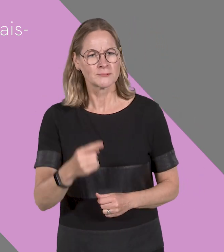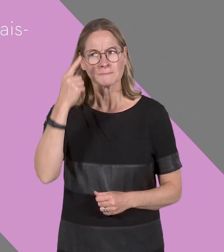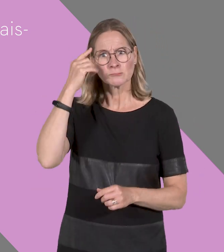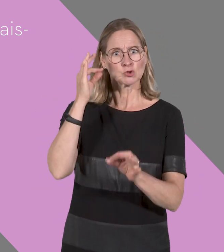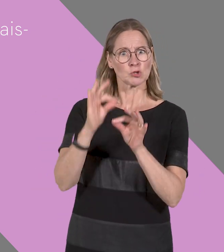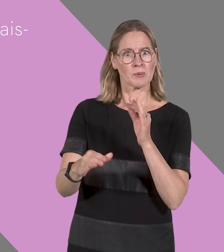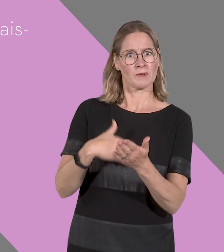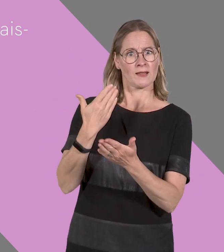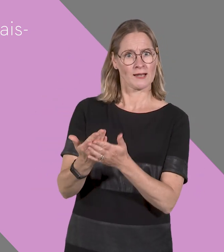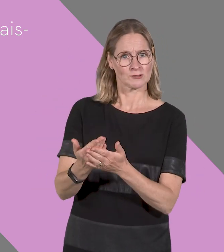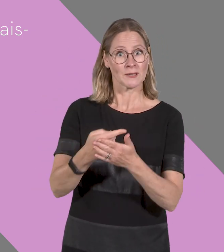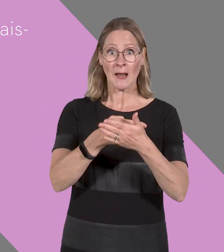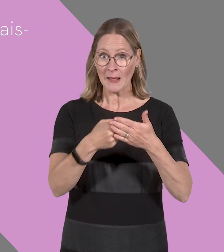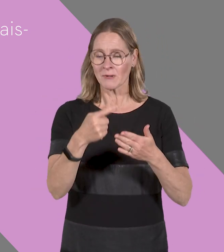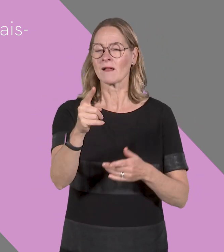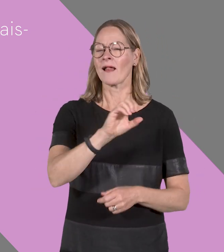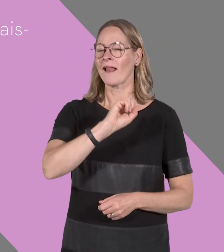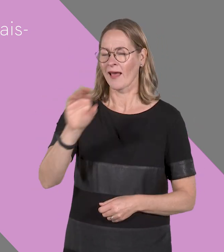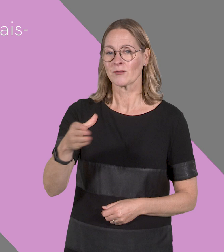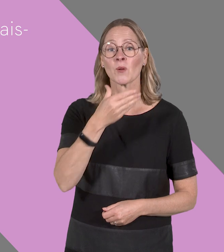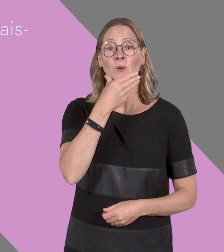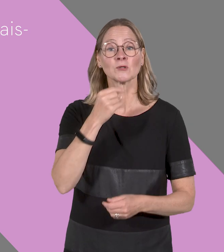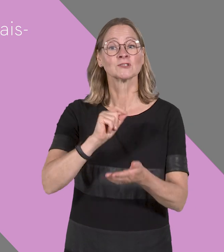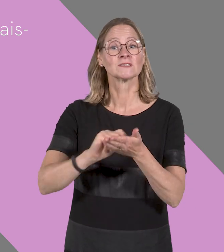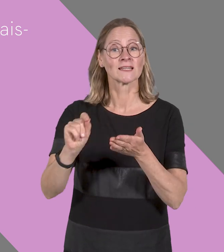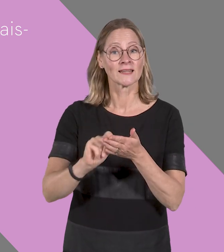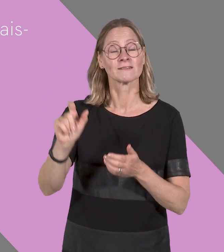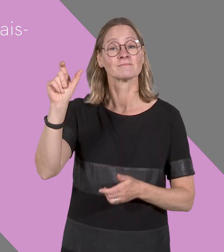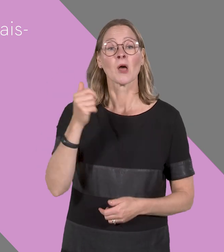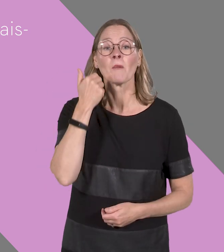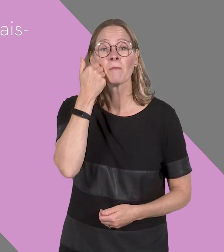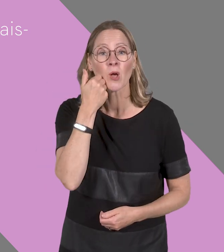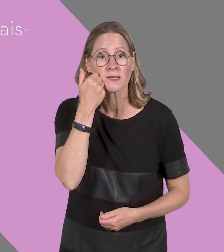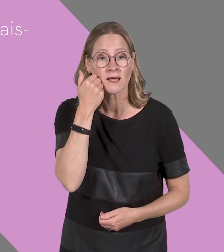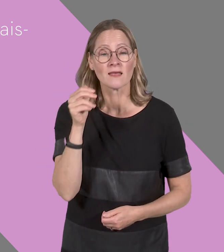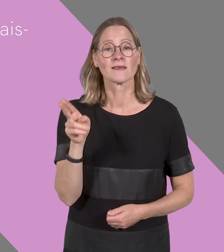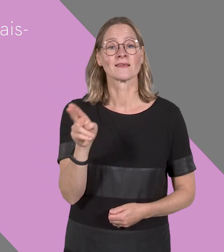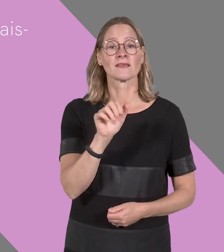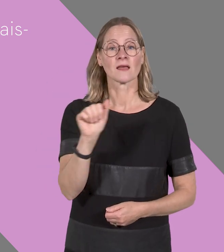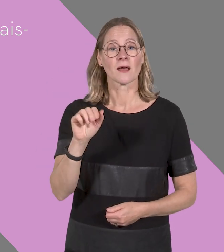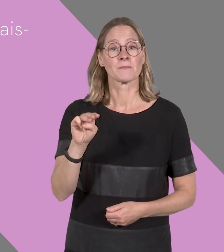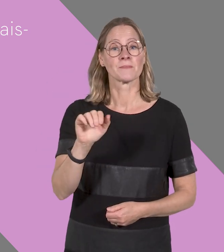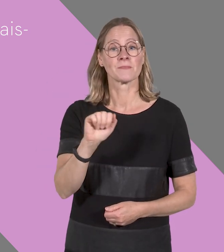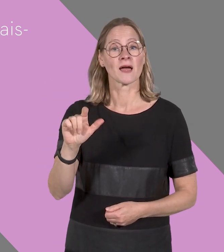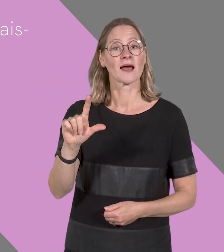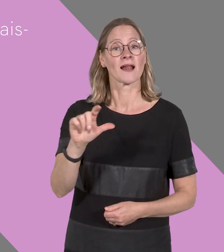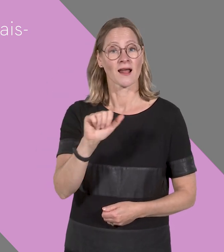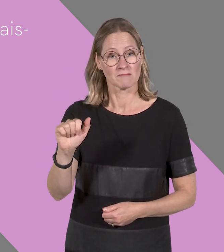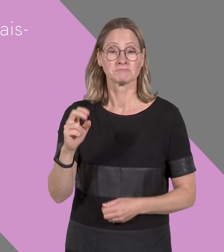Lähetä sopivan ehdokkaan nimi nuorisosihteeri Monika Hämälälle -